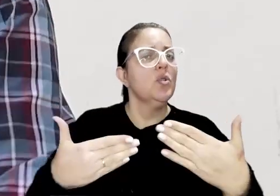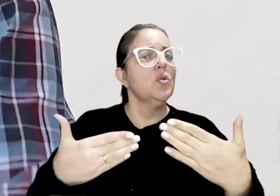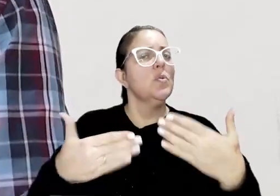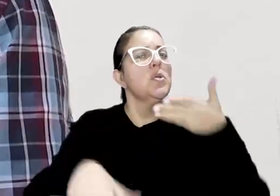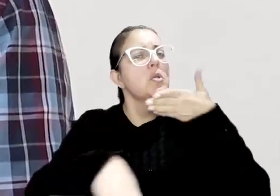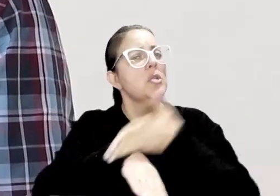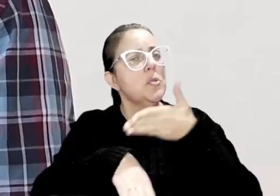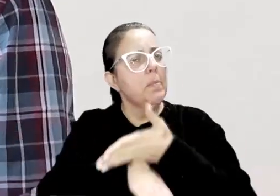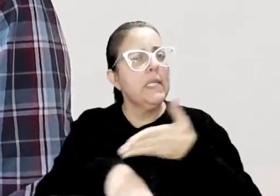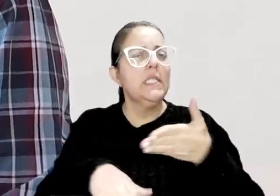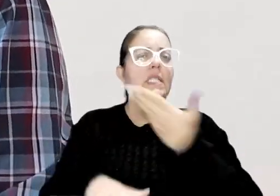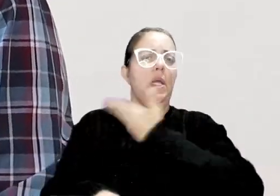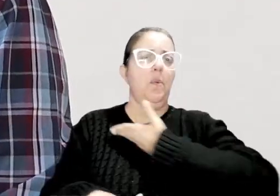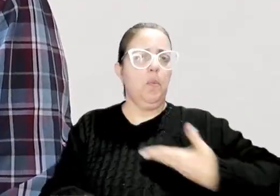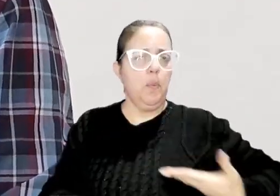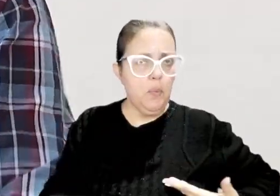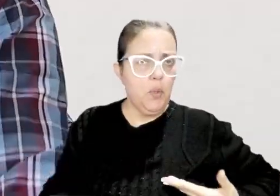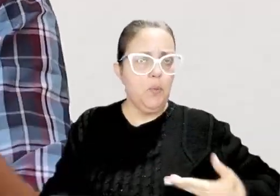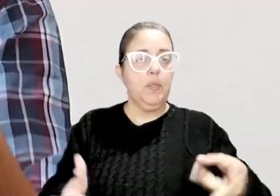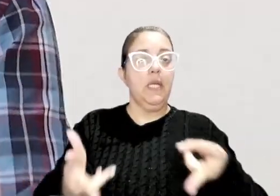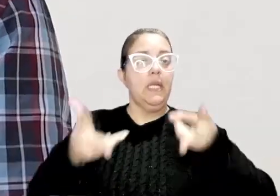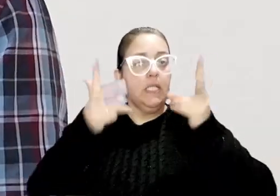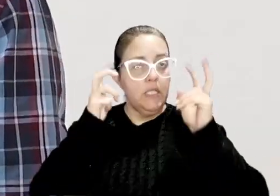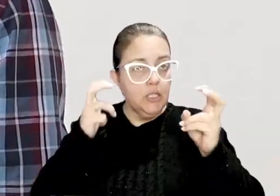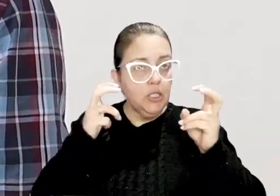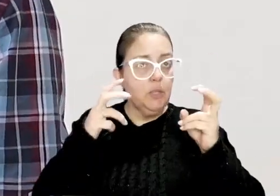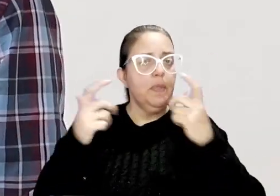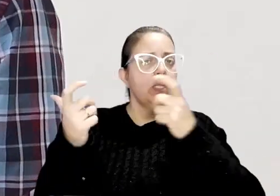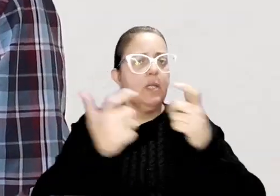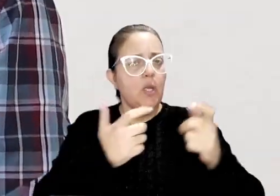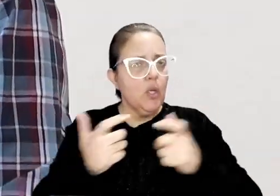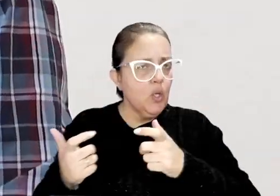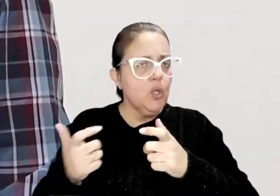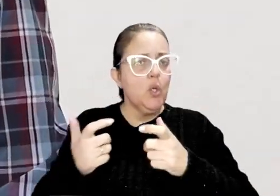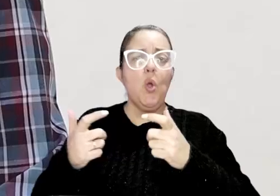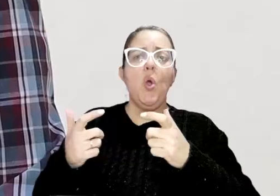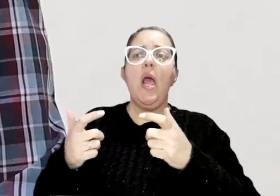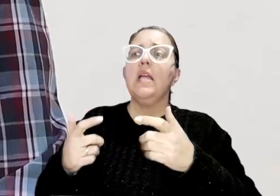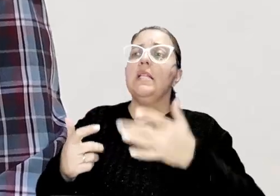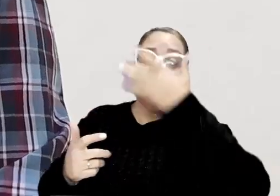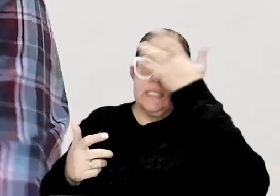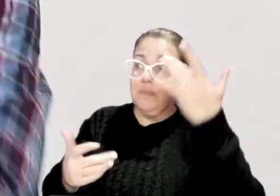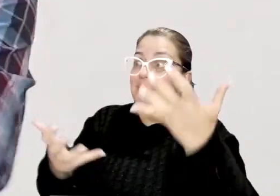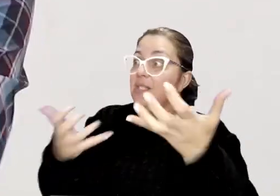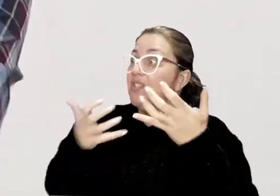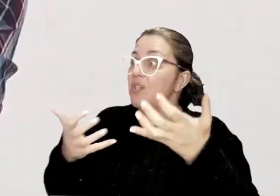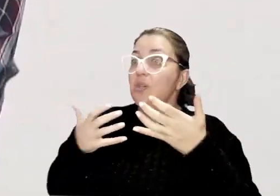interessadas né de abertura de diálogo dentro do processo de licenciamento é claro que mesmo nessa